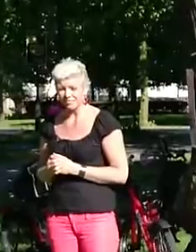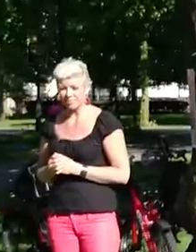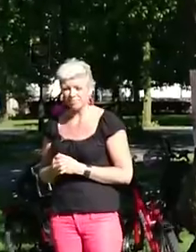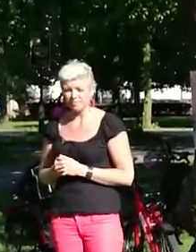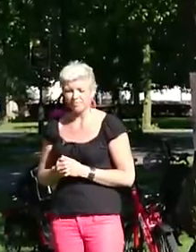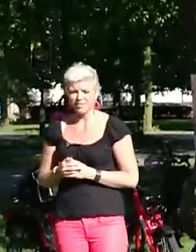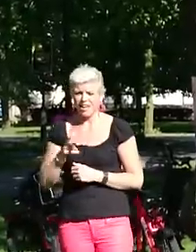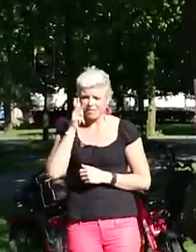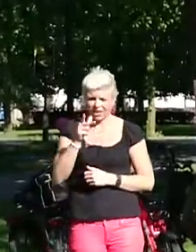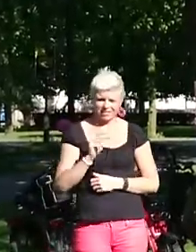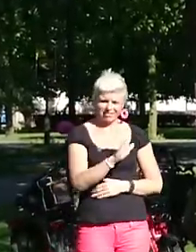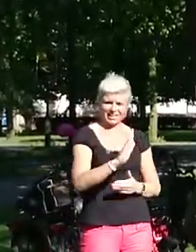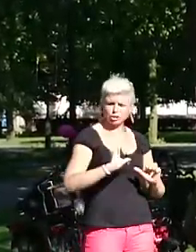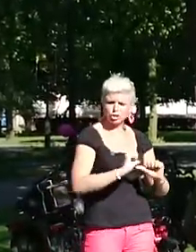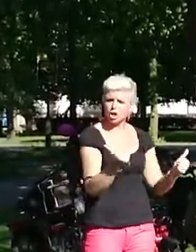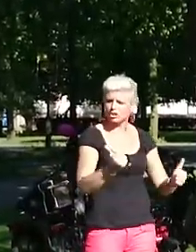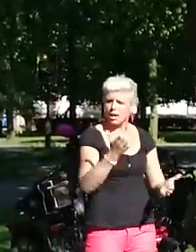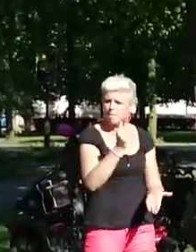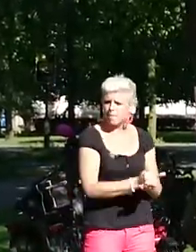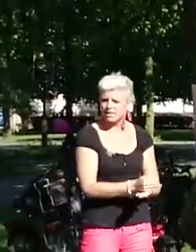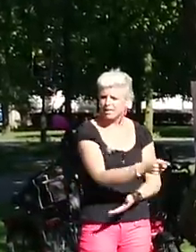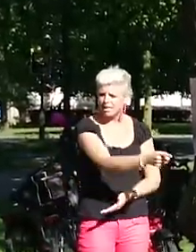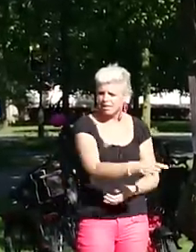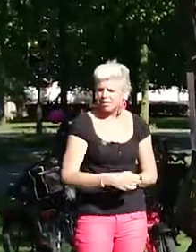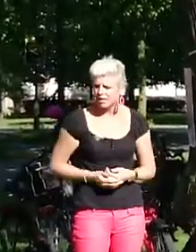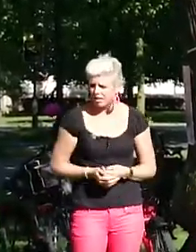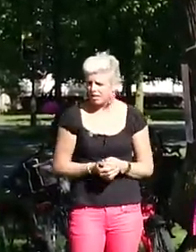De blev Frankrikes största parti.